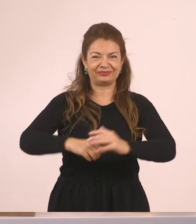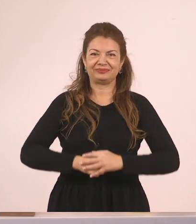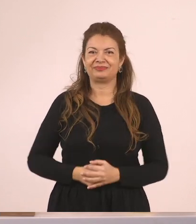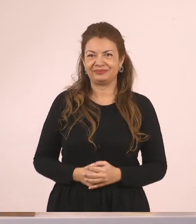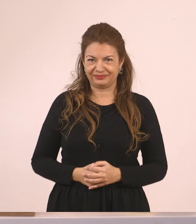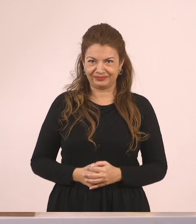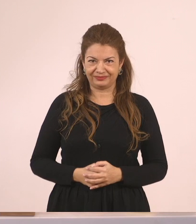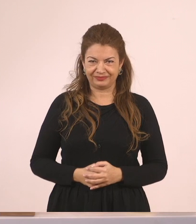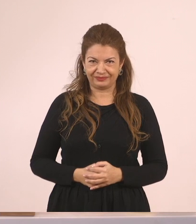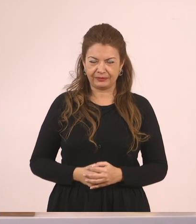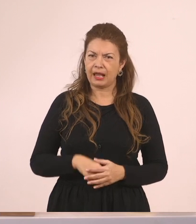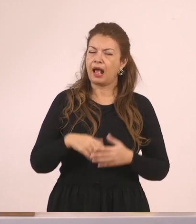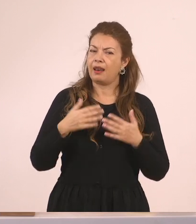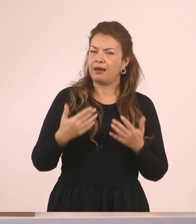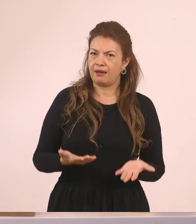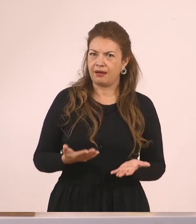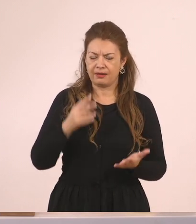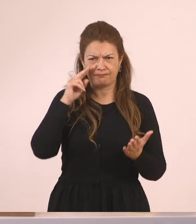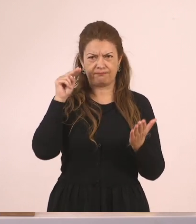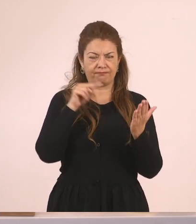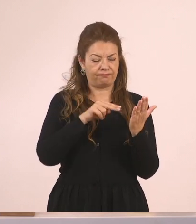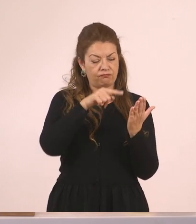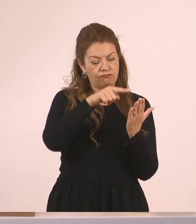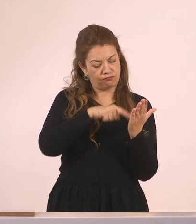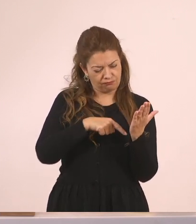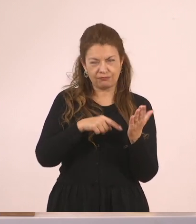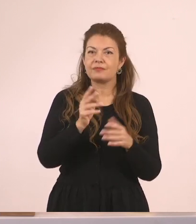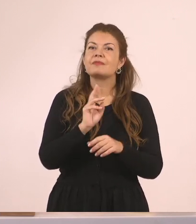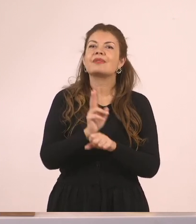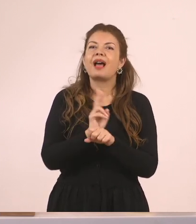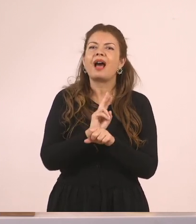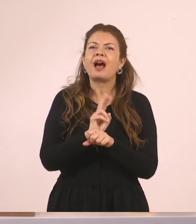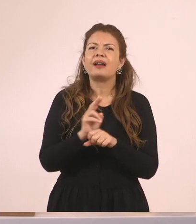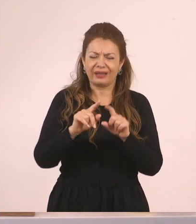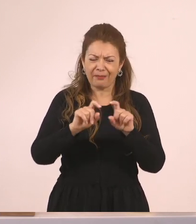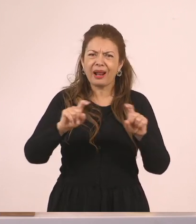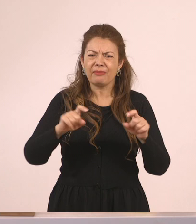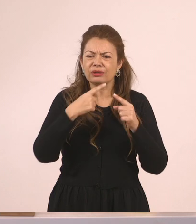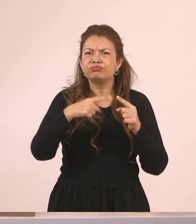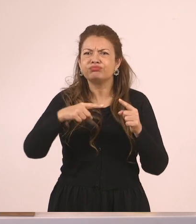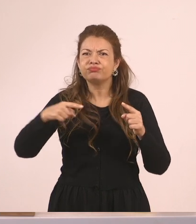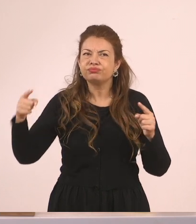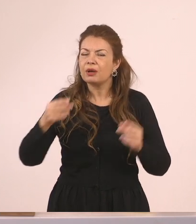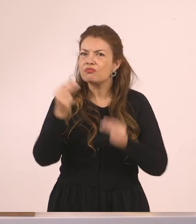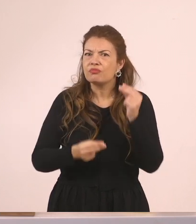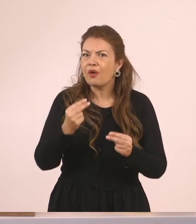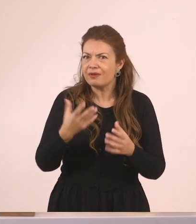Παρατηρώ λοιπόν εδώ ότι, τα χαρτοπροϊόντα, για να γυρίσω και στο κείμενό μου, έχουν κάποιο πρόβλημα.